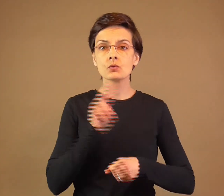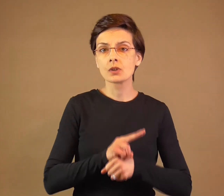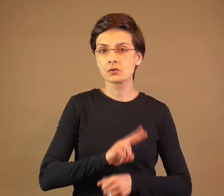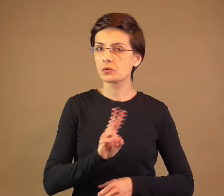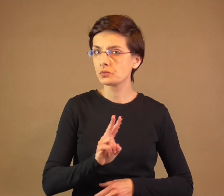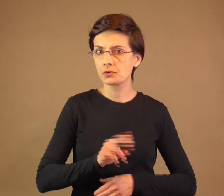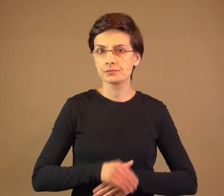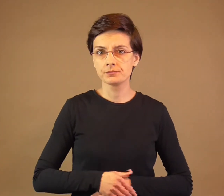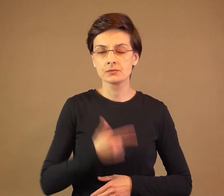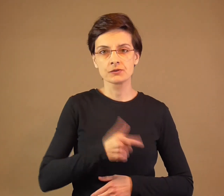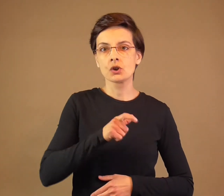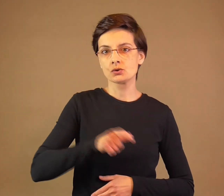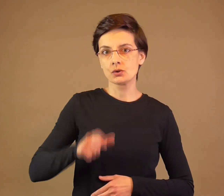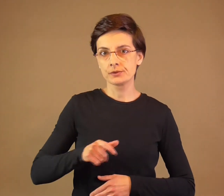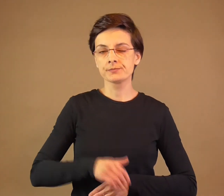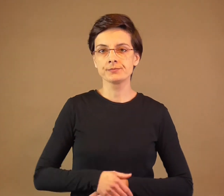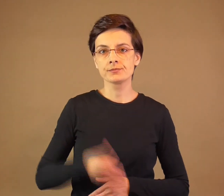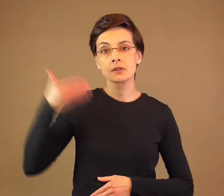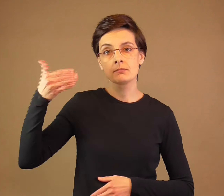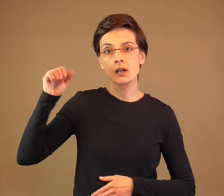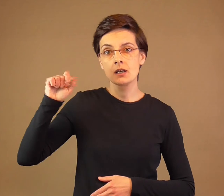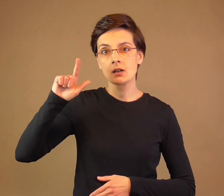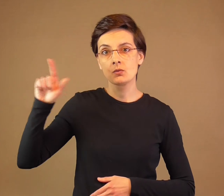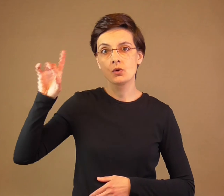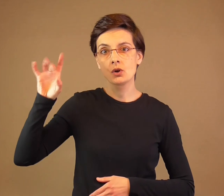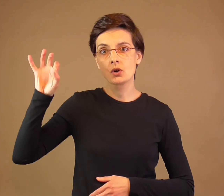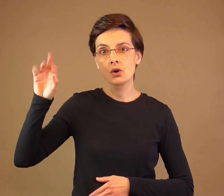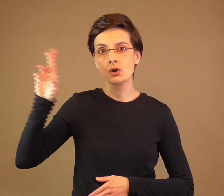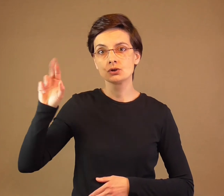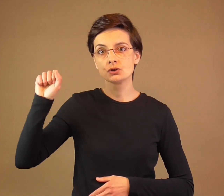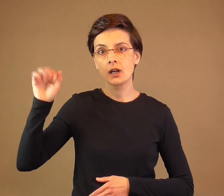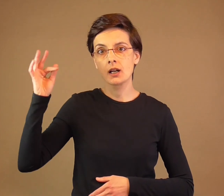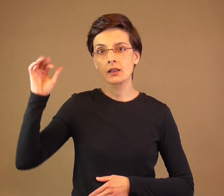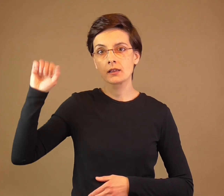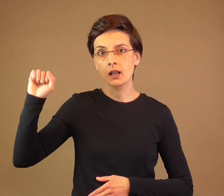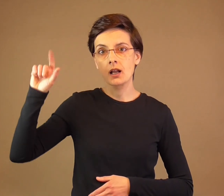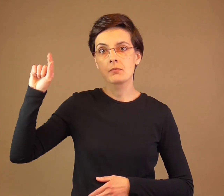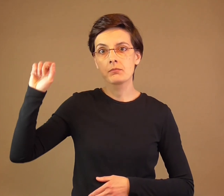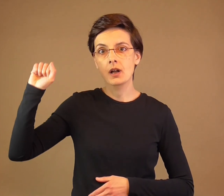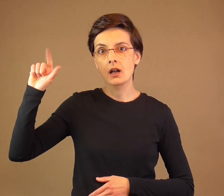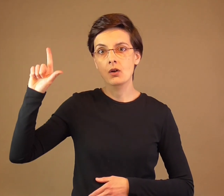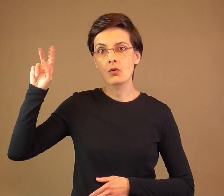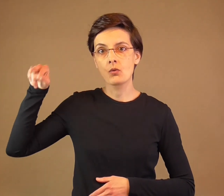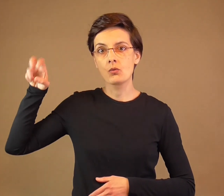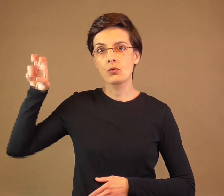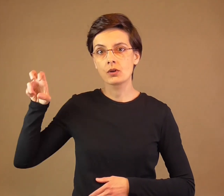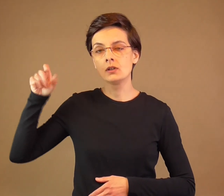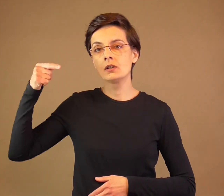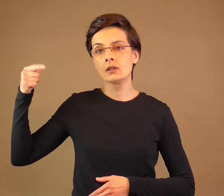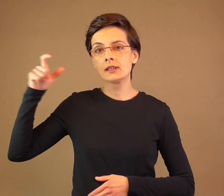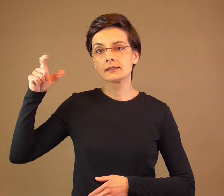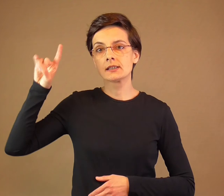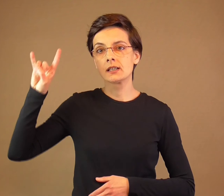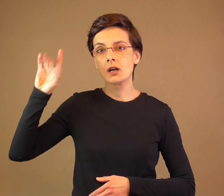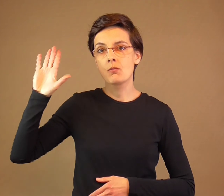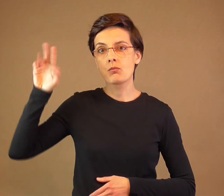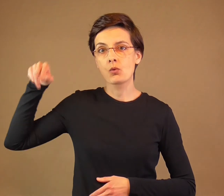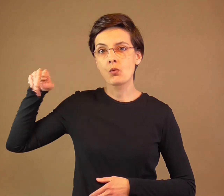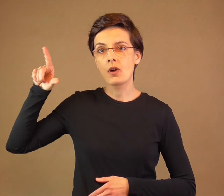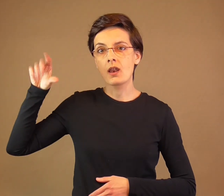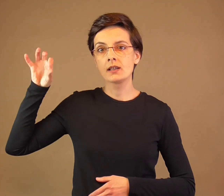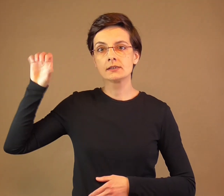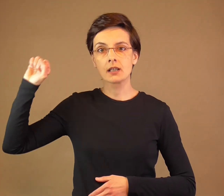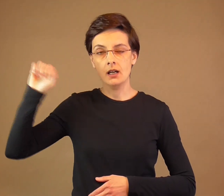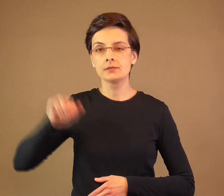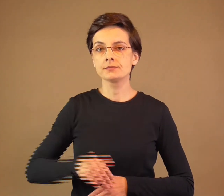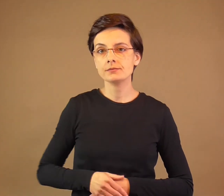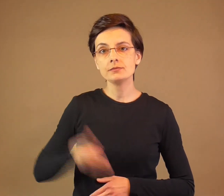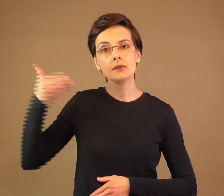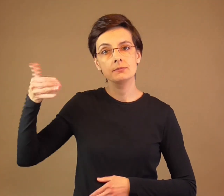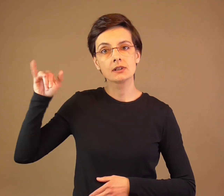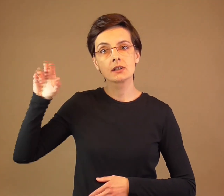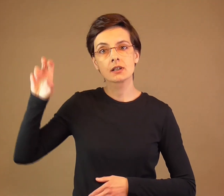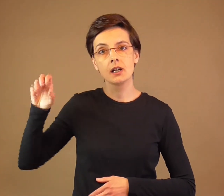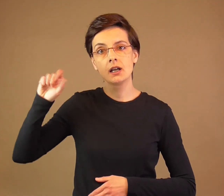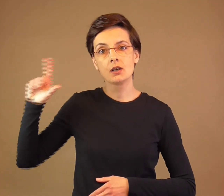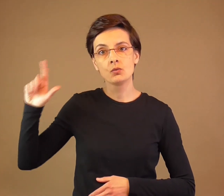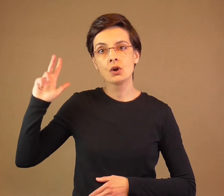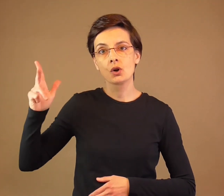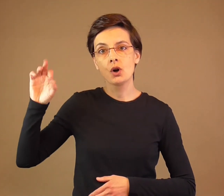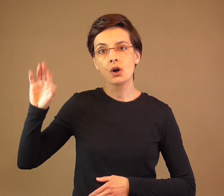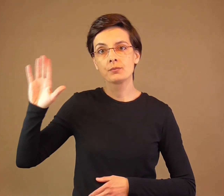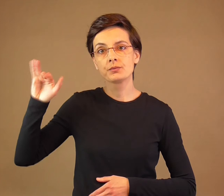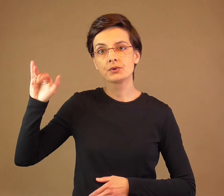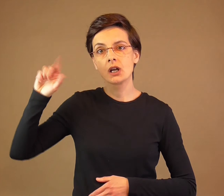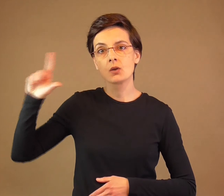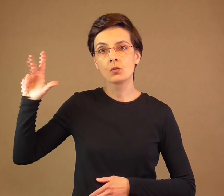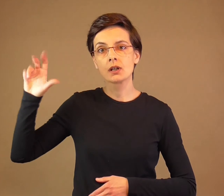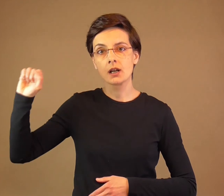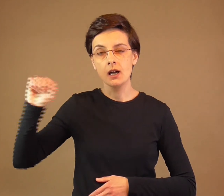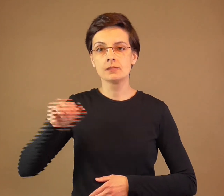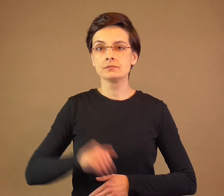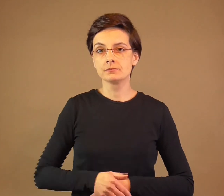Kuratorami są Małgorzata Paluch-Cybulska i Michał Kobiałka.